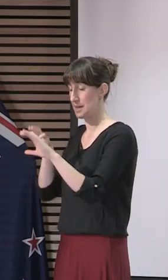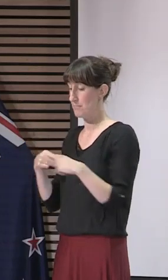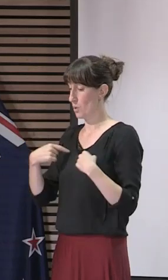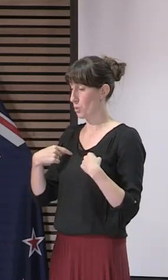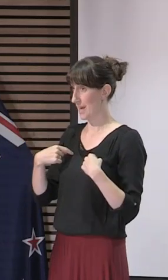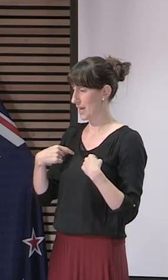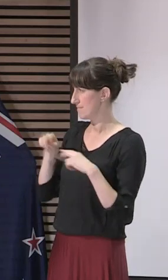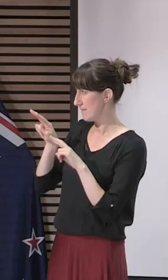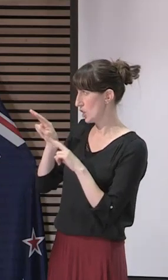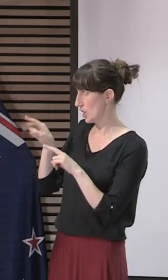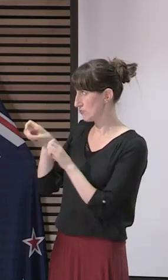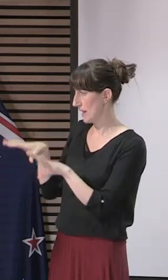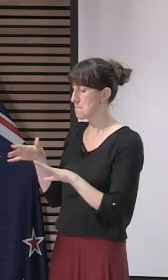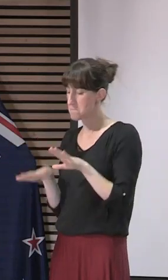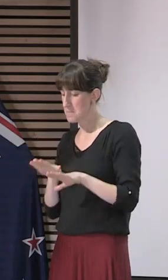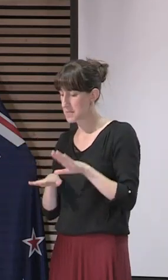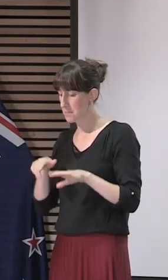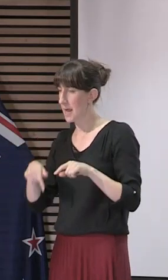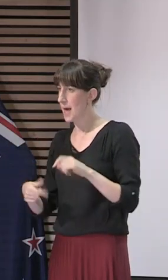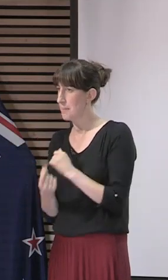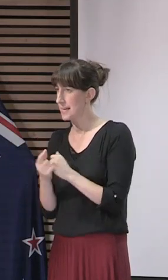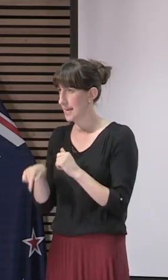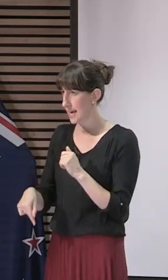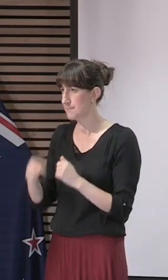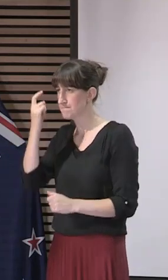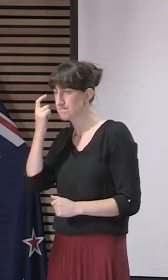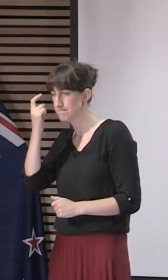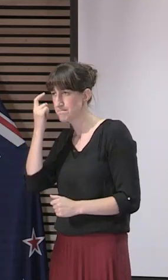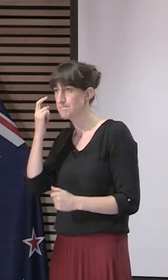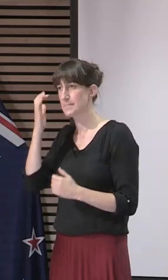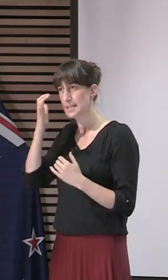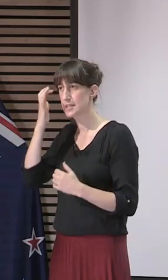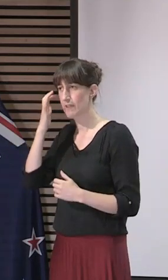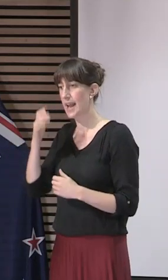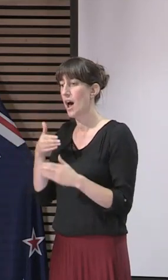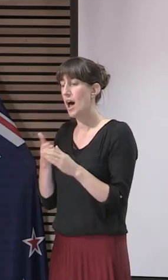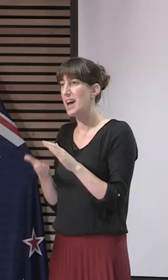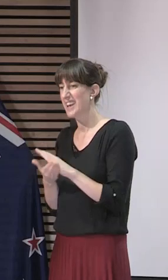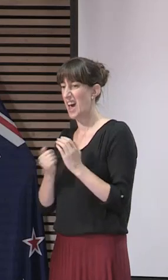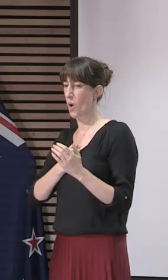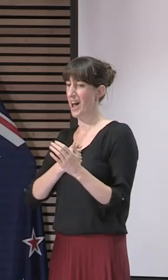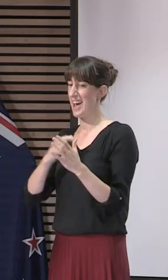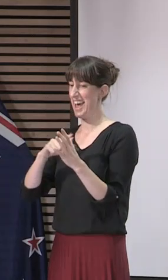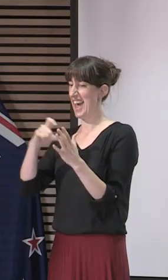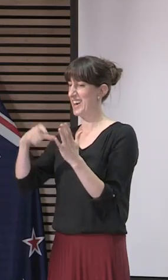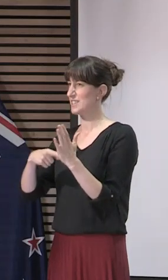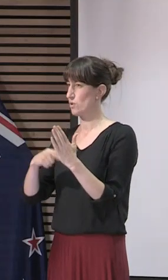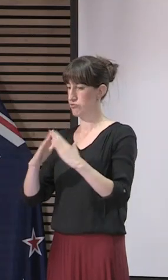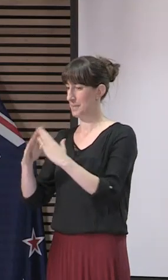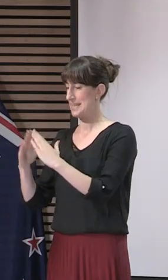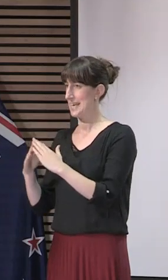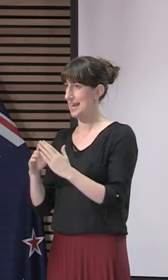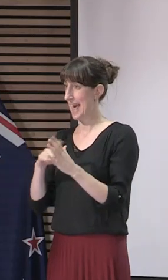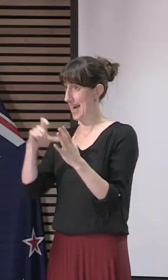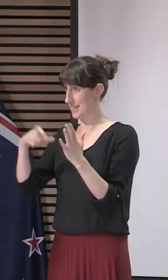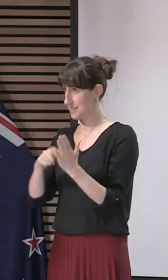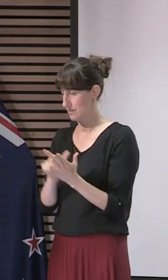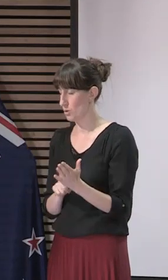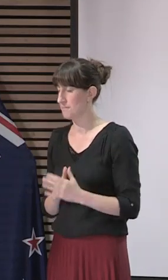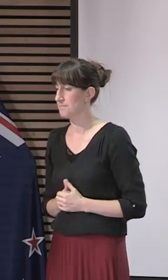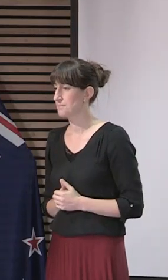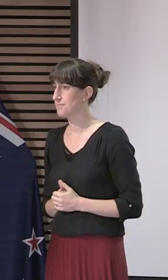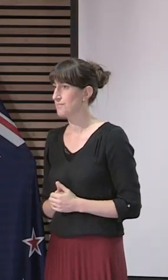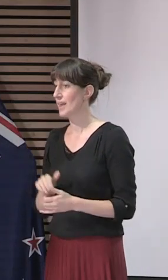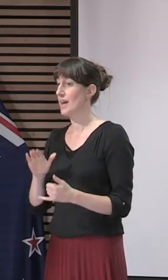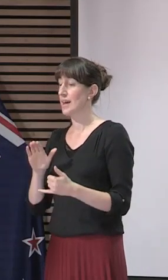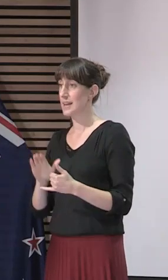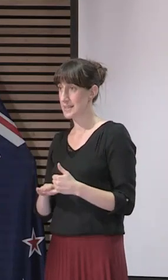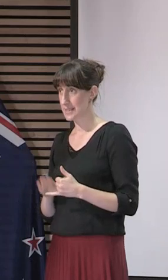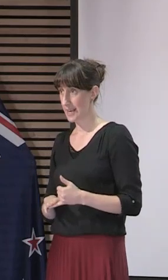maarama, kaore ano kia ture. Te